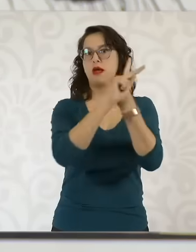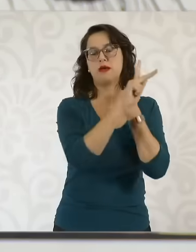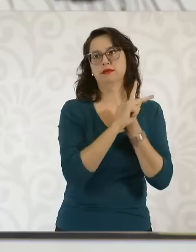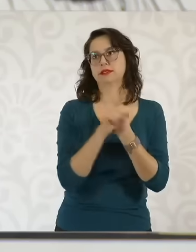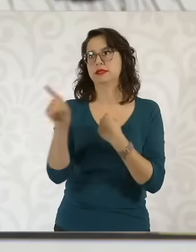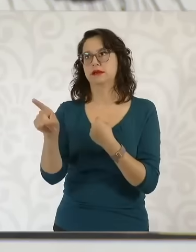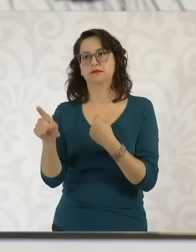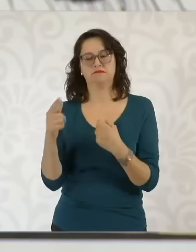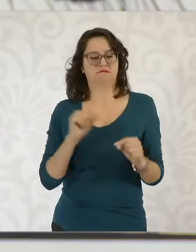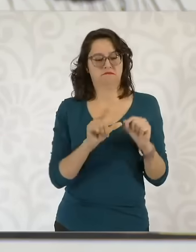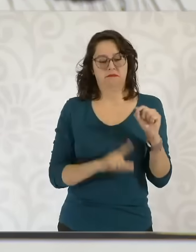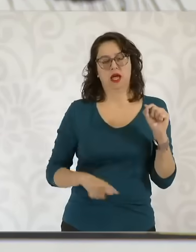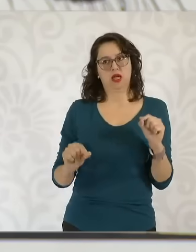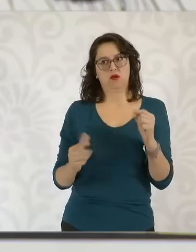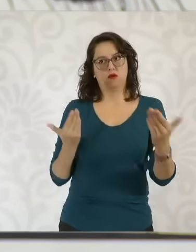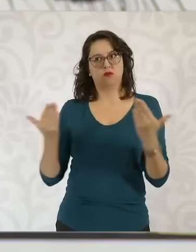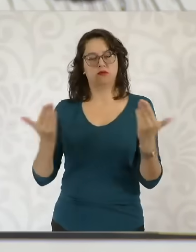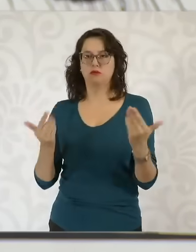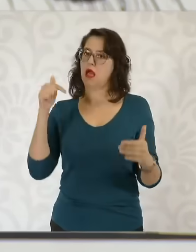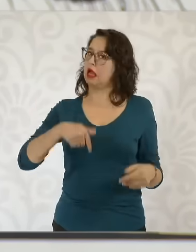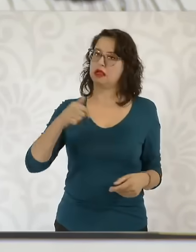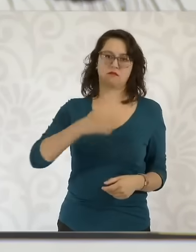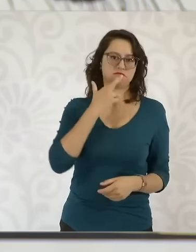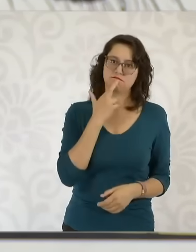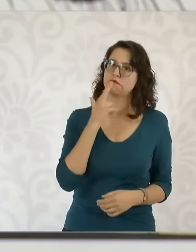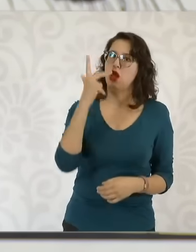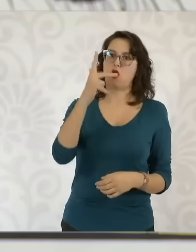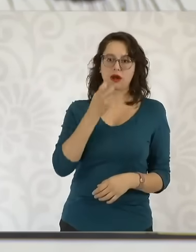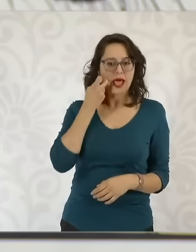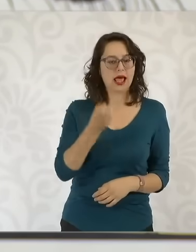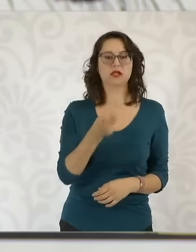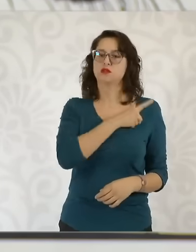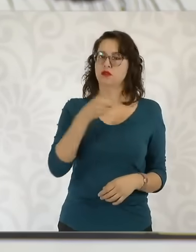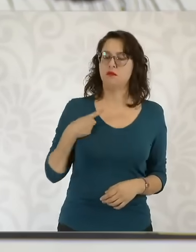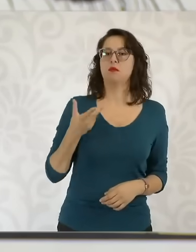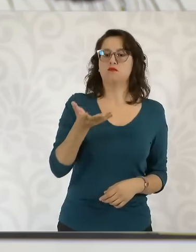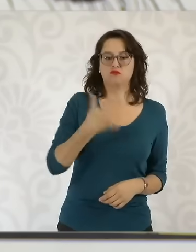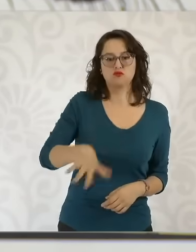que frente a esta situación internacional pues México siga teniendo el tratado,